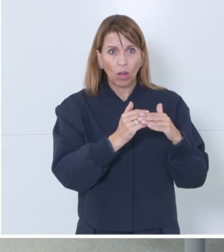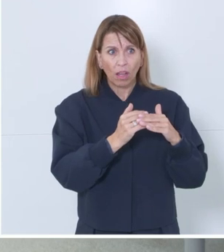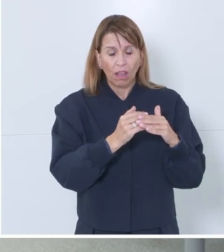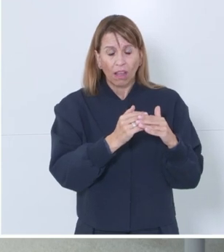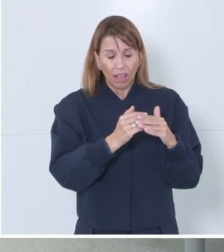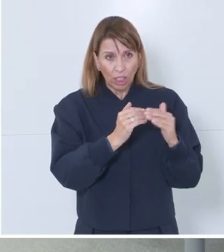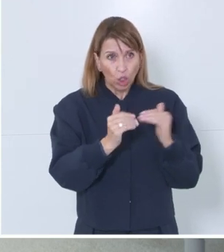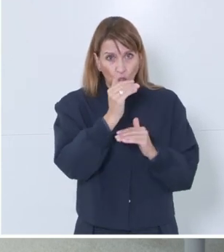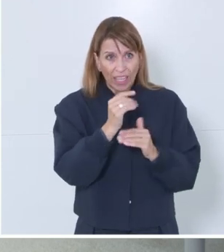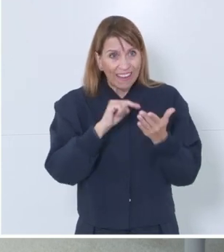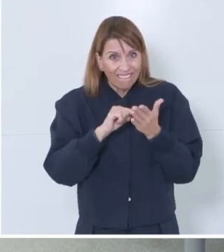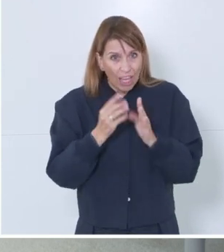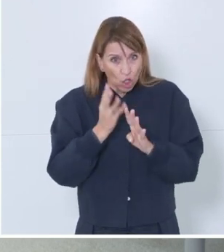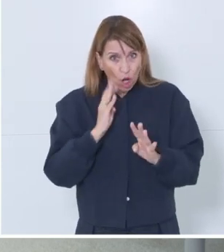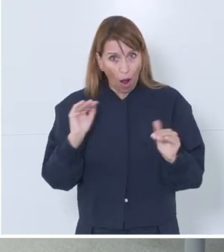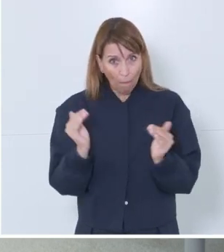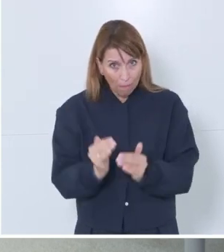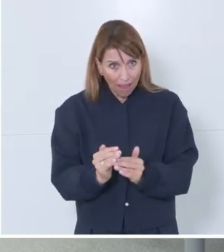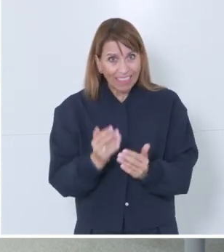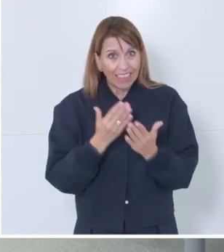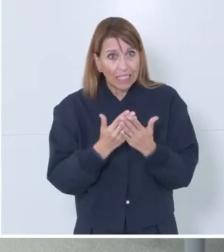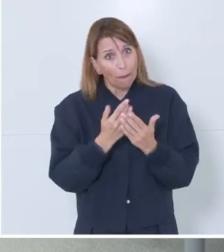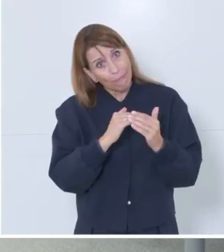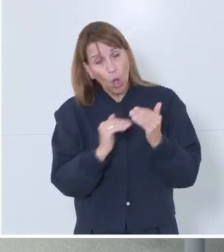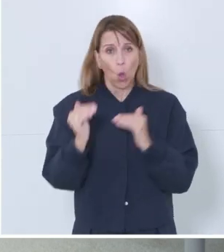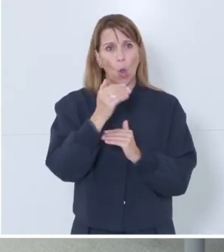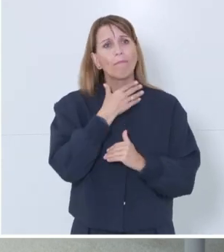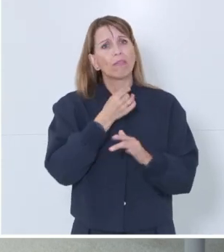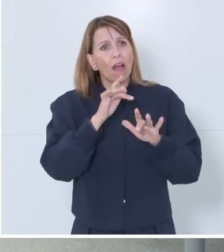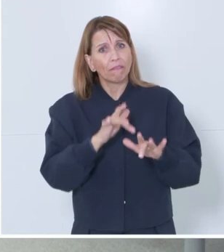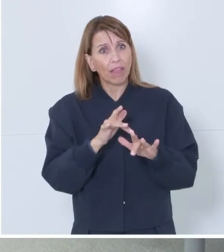Jahren dieser Stau abgearbeitet worden ist und deswegen mehr Zivildiener zur Verfügung stehen?